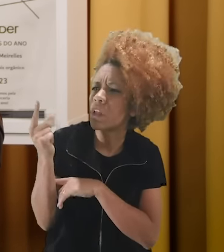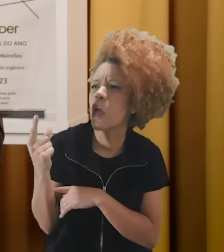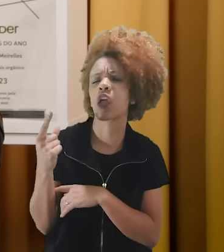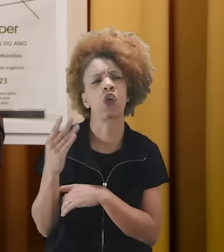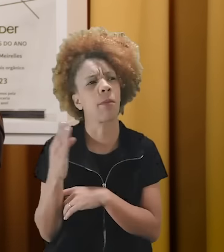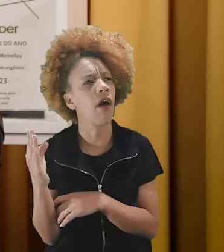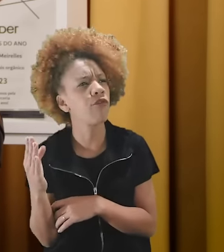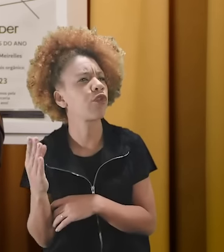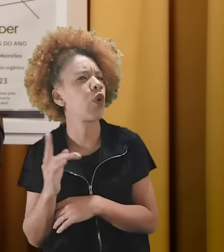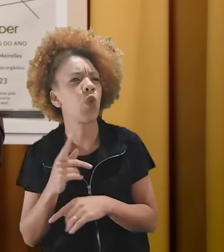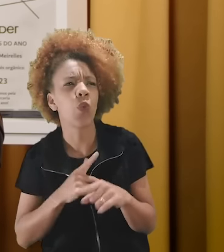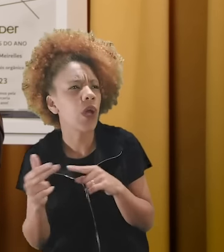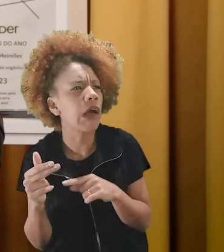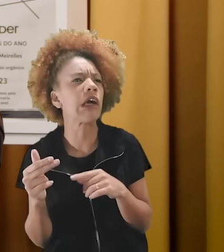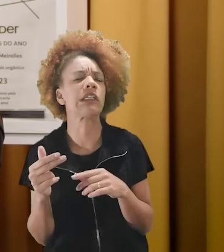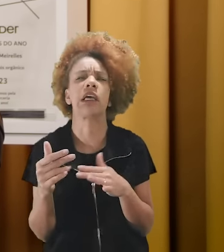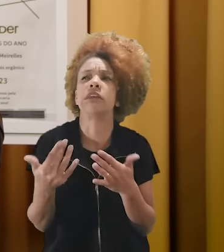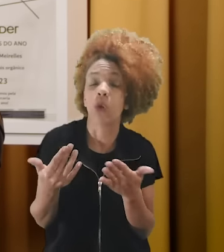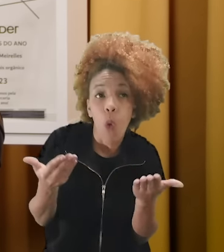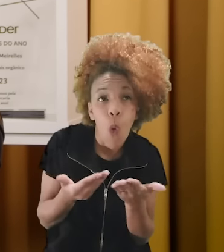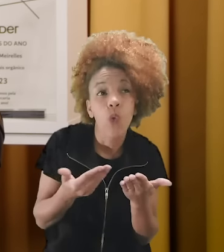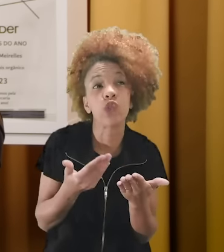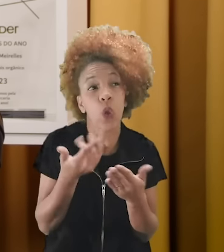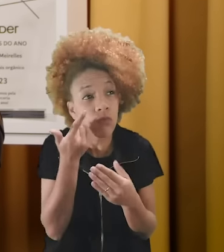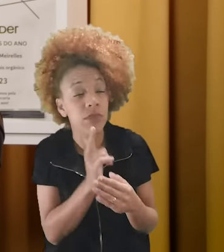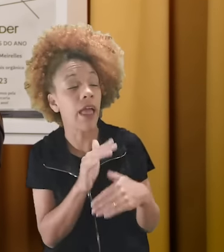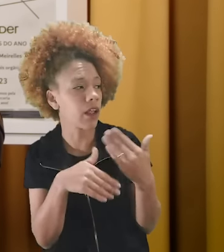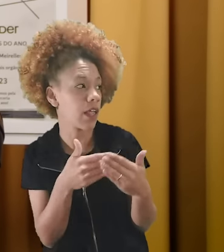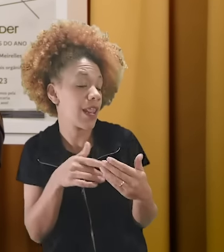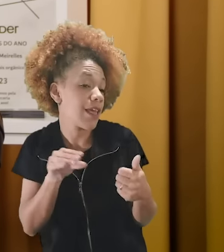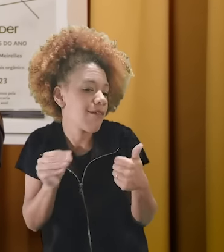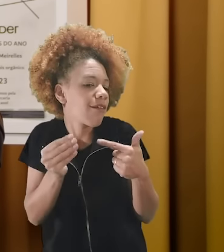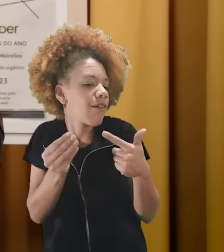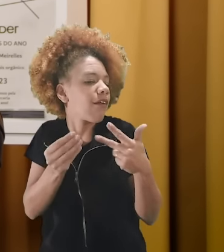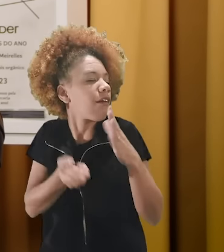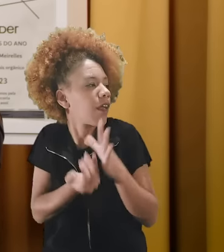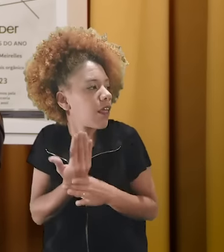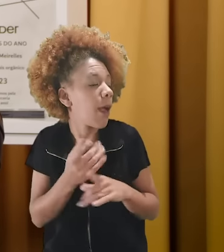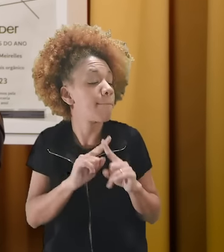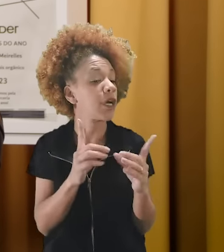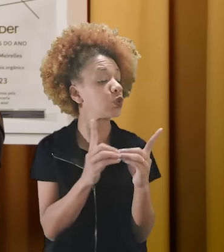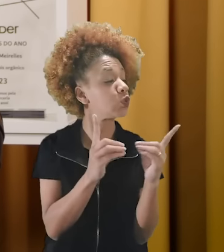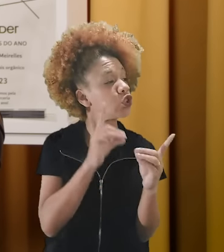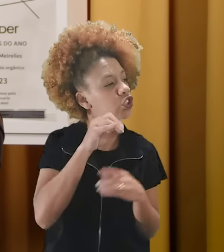que o Botafogo não ganha Será que hoje ganha Bá e então ele cria elemento num jogo dinâmico como